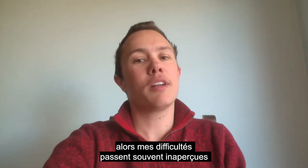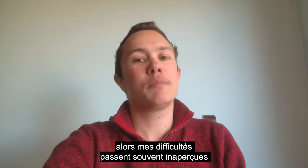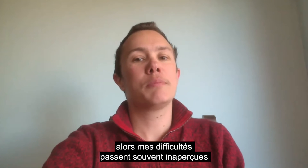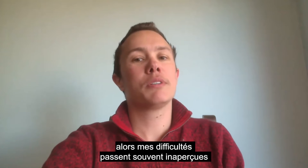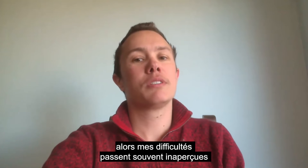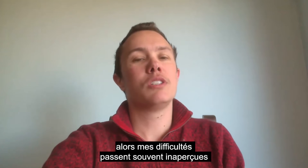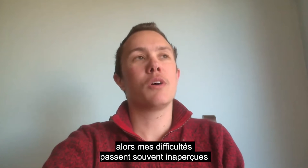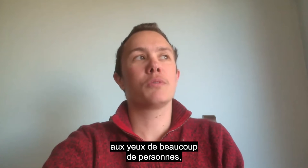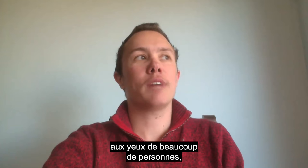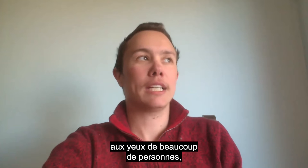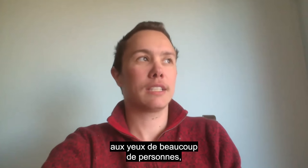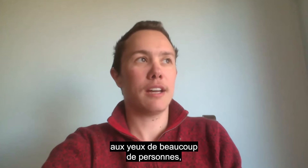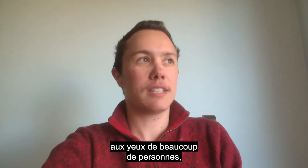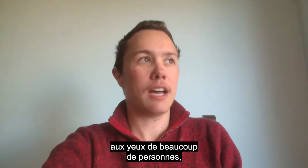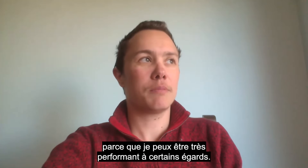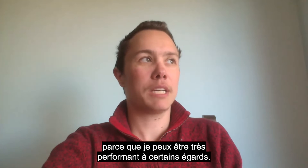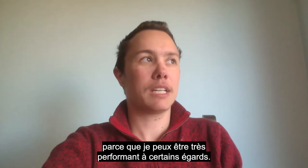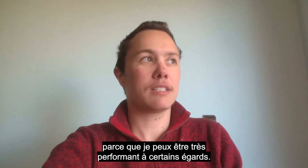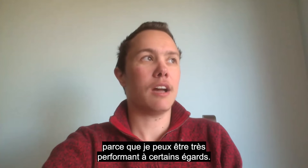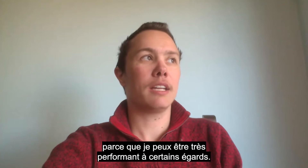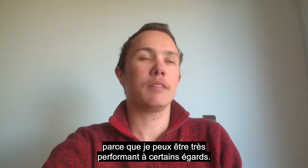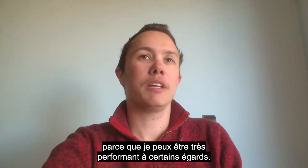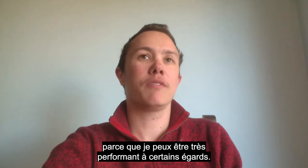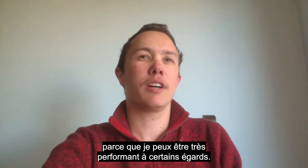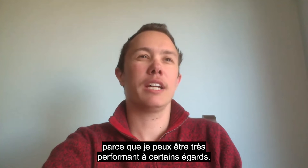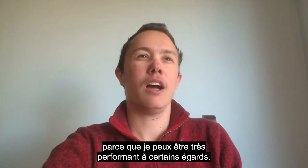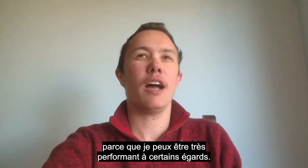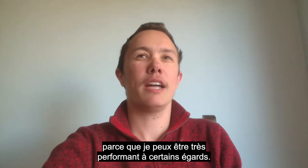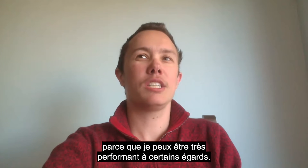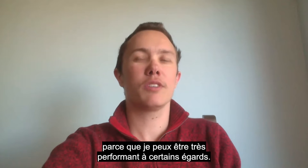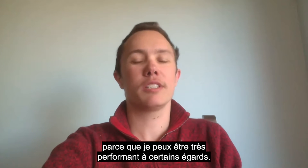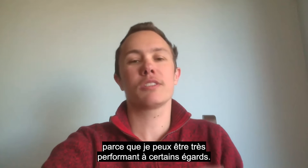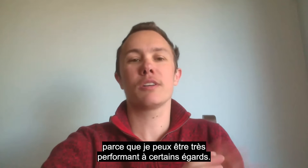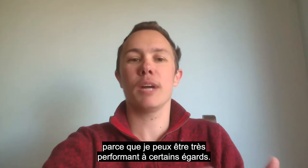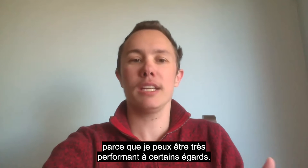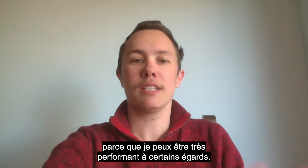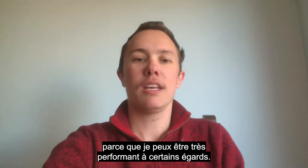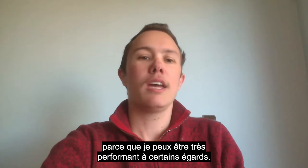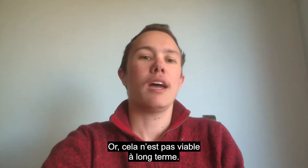comme une personne atteinte de cécité. Et de sentir que les gens voient mon dynamisme et ma créativité à l'œuvre.